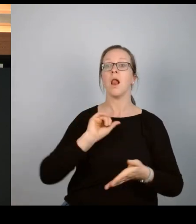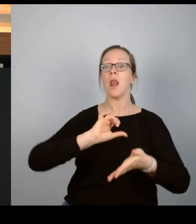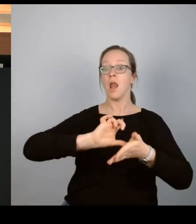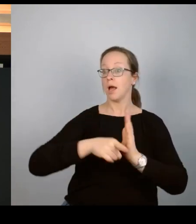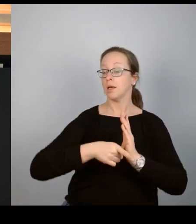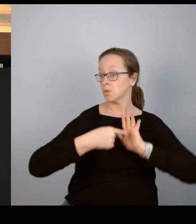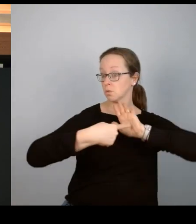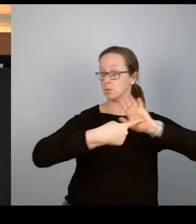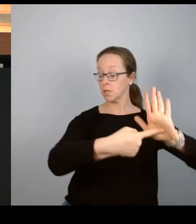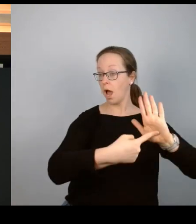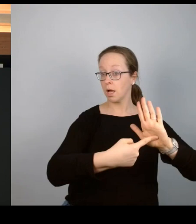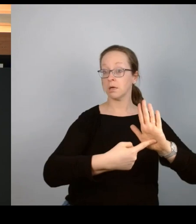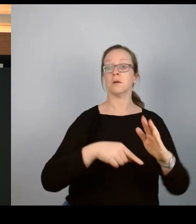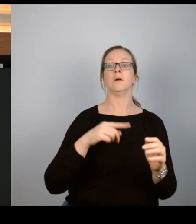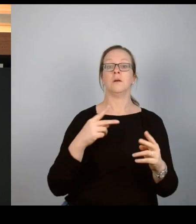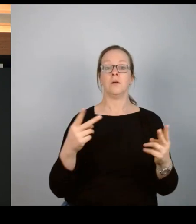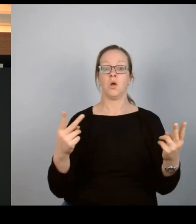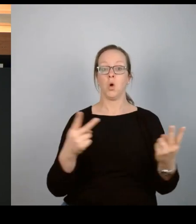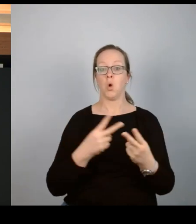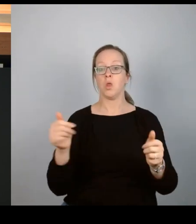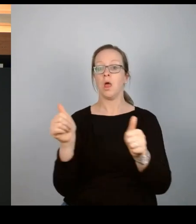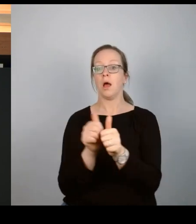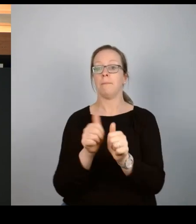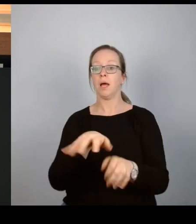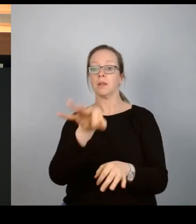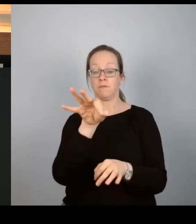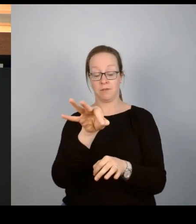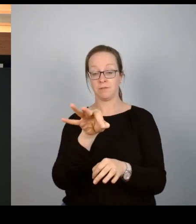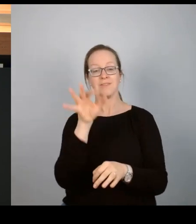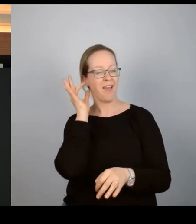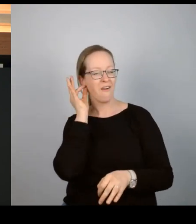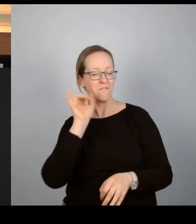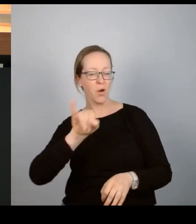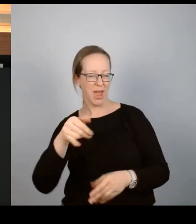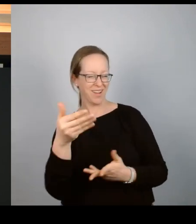CDU wird am Auto, was nichts ändern Sondern sich unterwerfen.